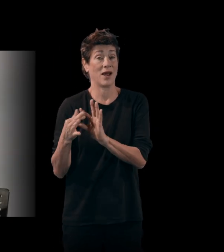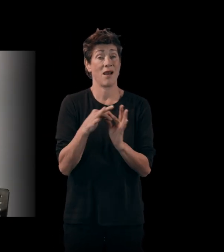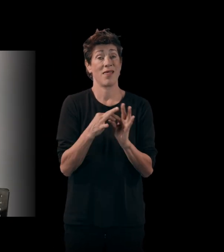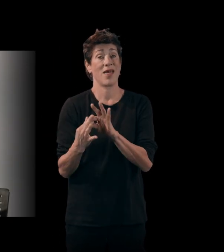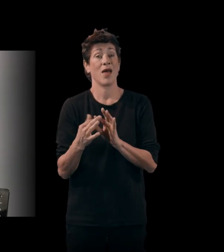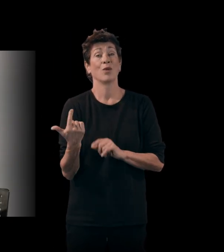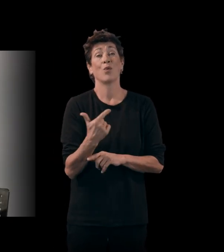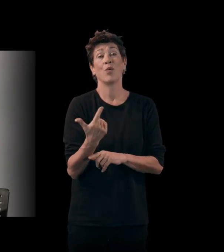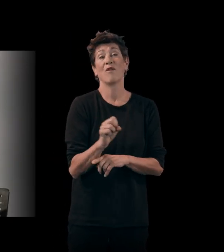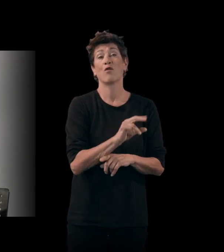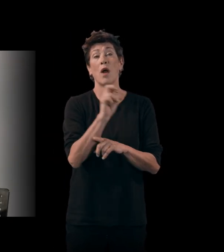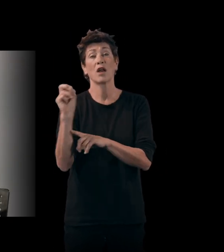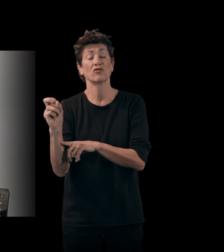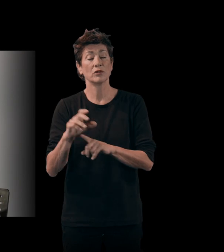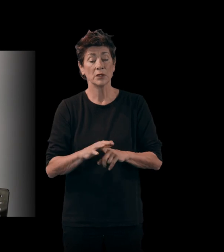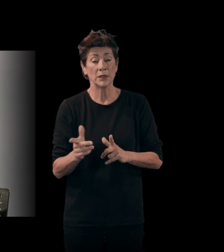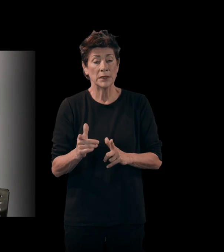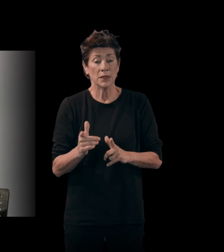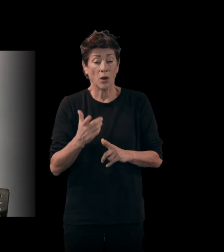Ça a été une évidence pour moi assez vite.